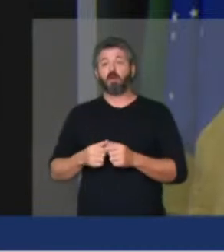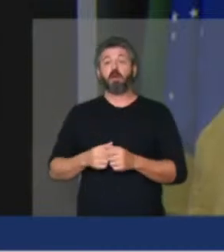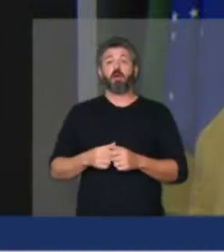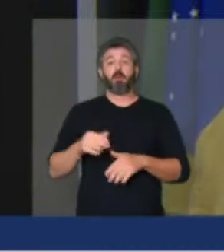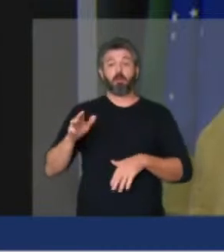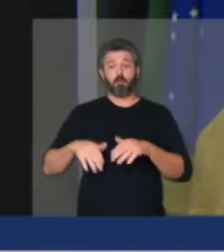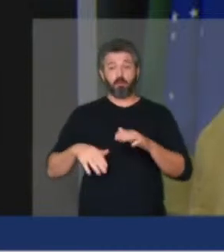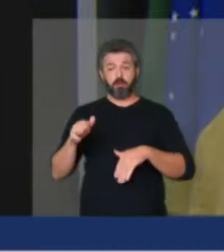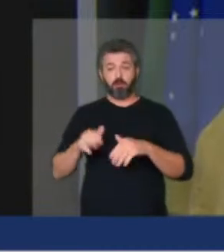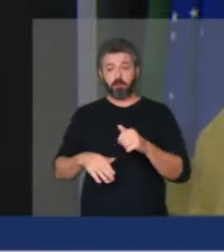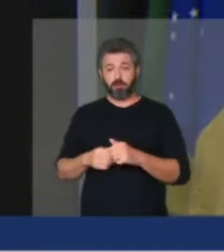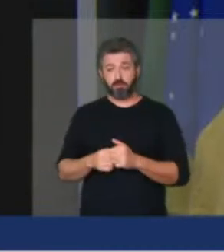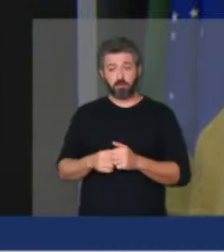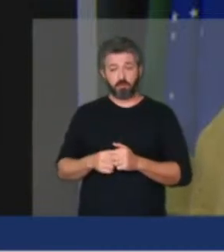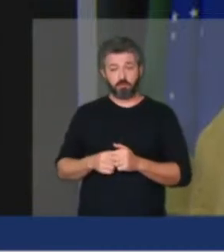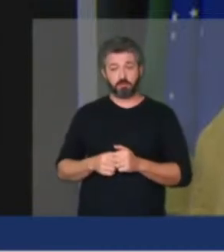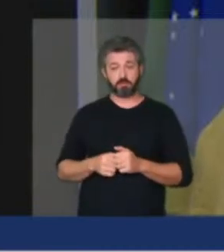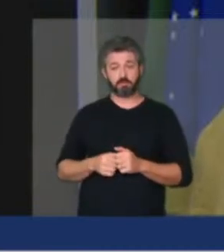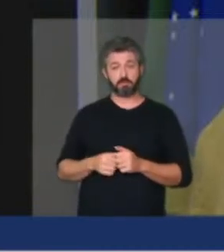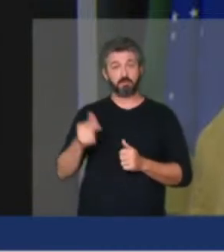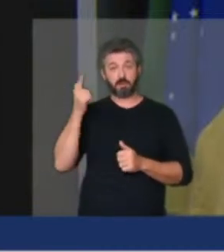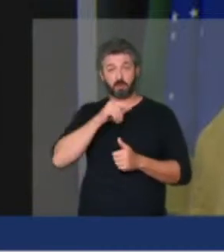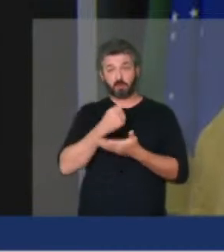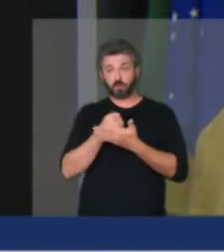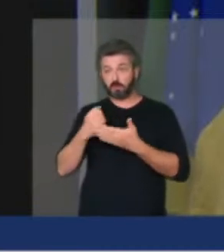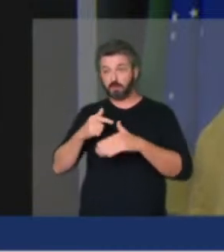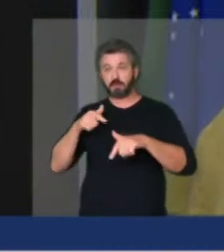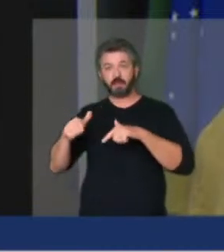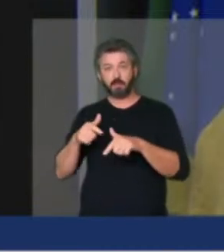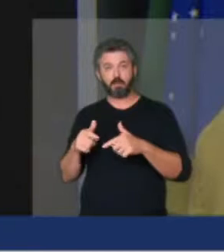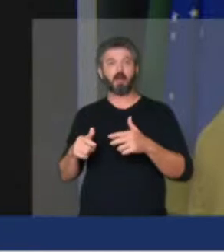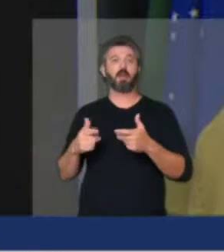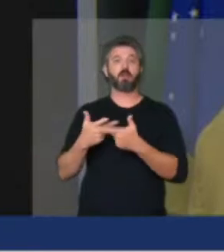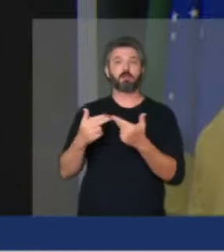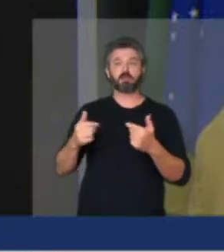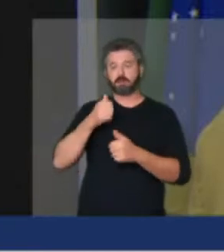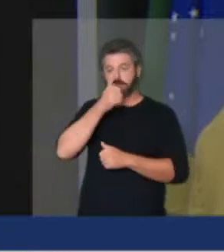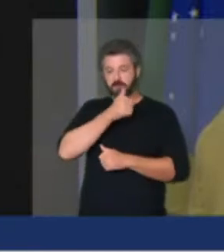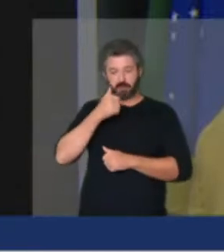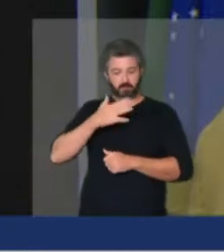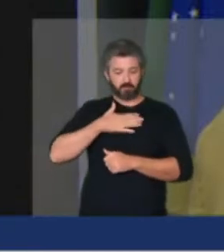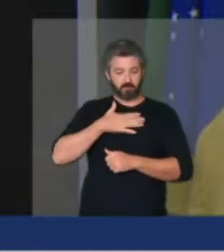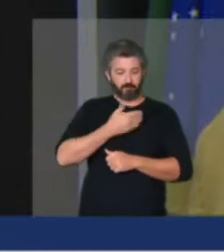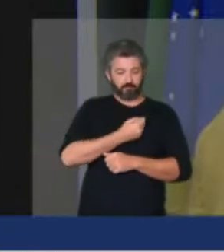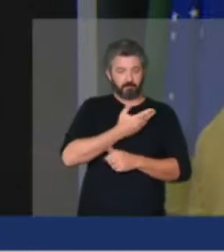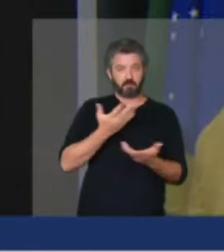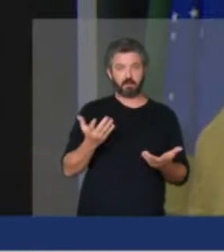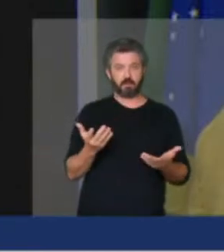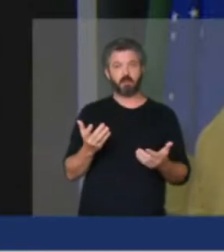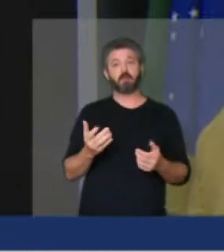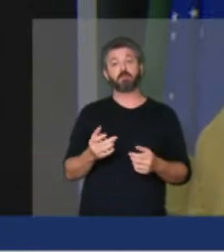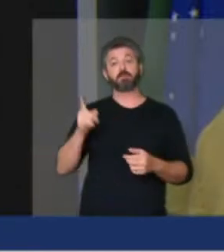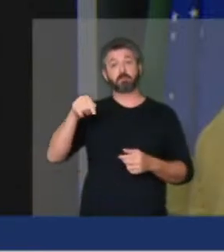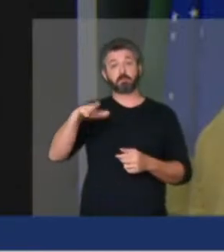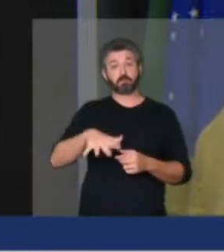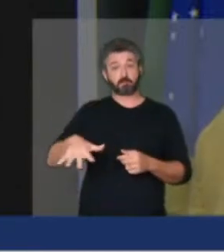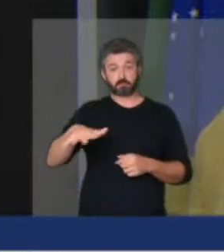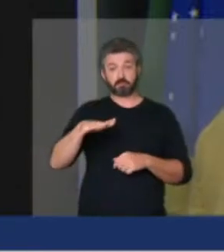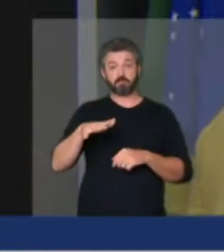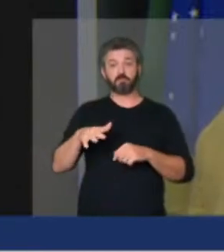EMPREGA-SE SACRIFICAM PESSOALMENTE. NÓS ESTAMOS FALANDO DO SETOR QUE SUSTENTA O BRASIL E É FUNDAMENTAL QUE NÓS AQUI NO PARLAMENTO